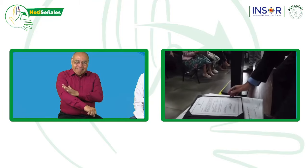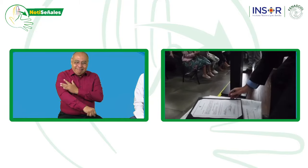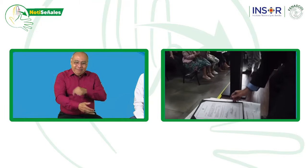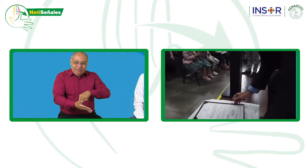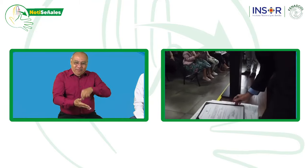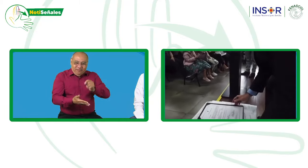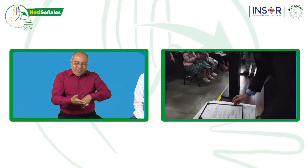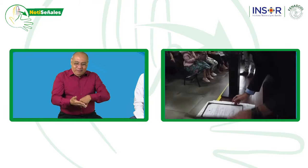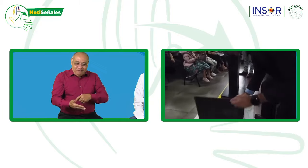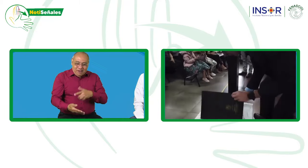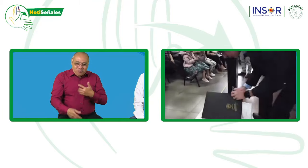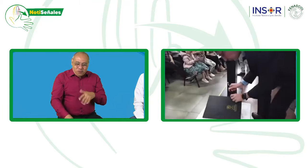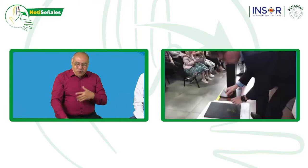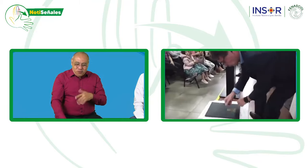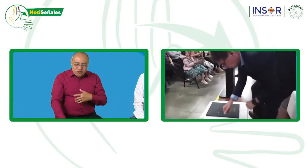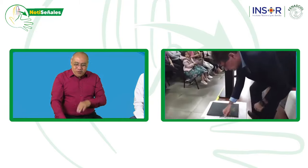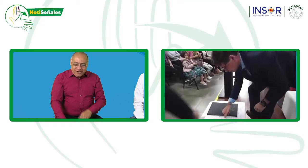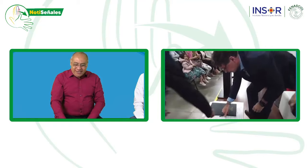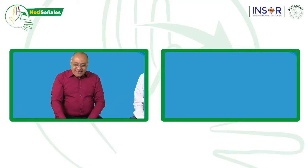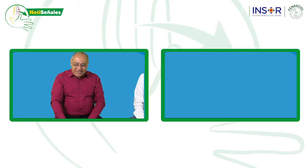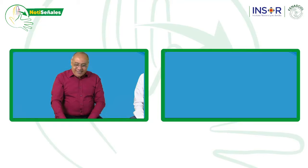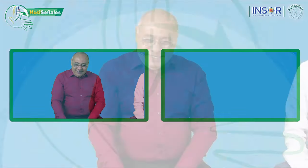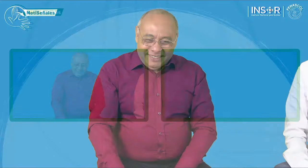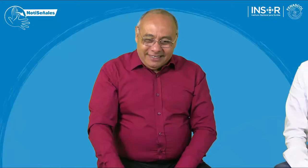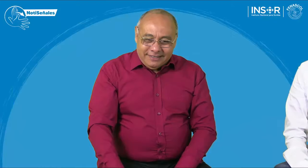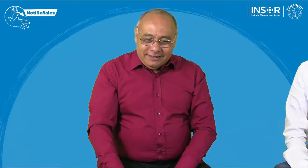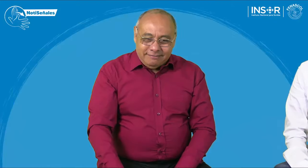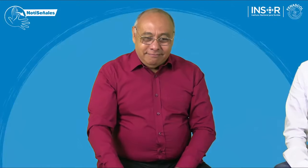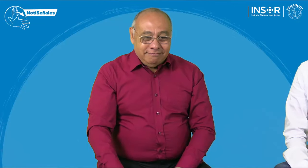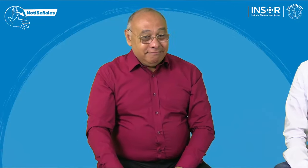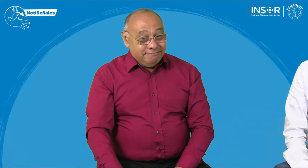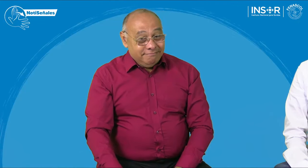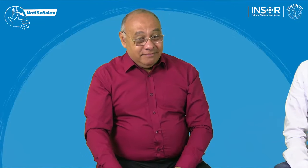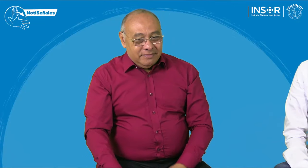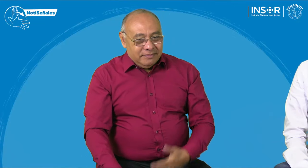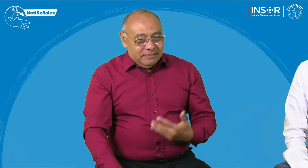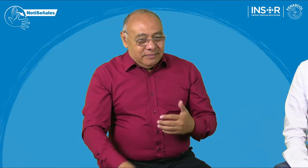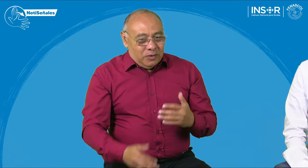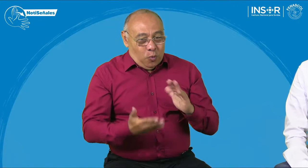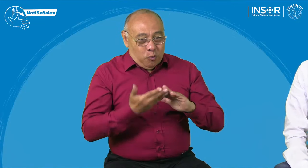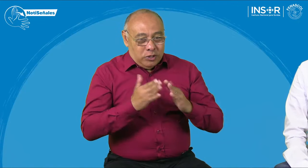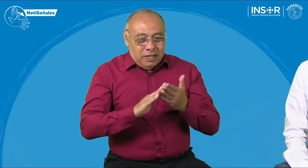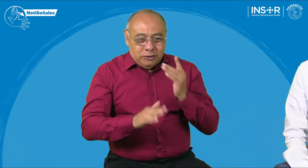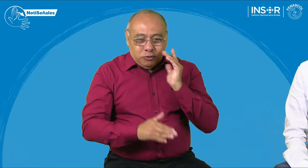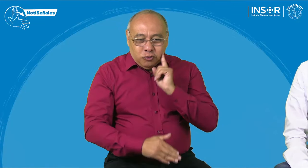Aquí está la firma de su toma